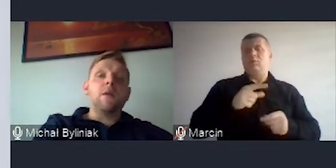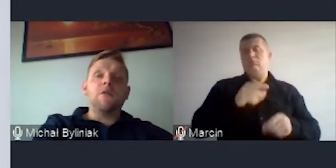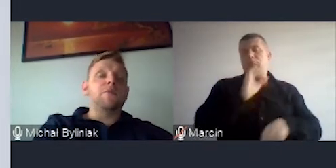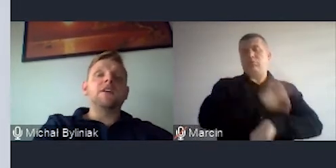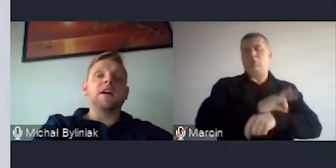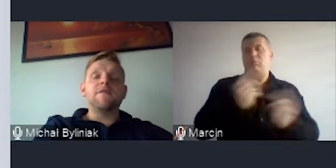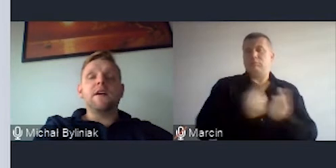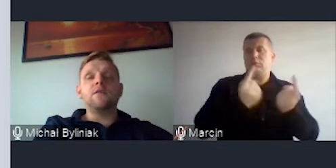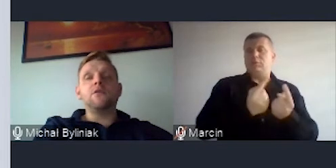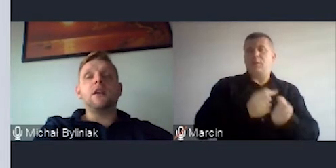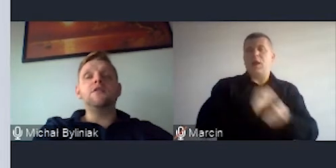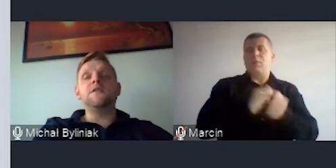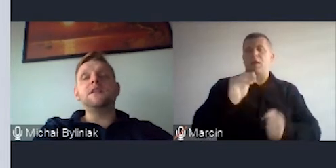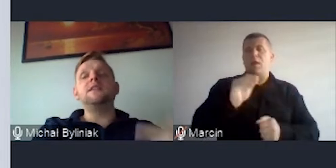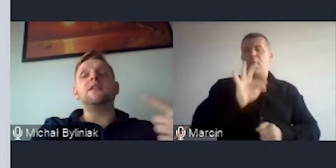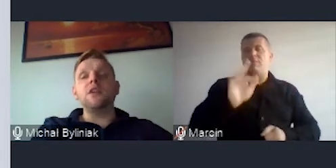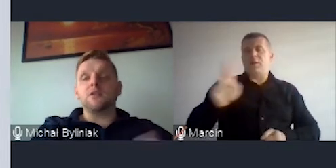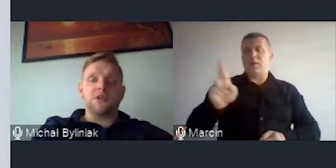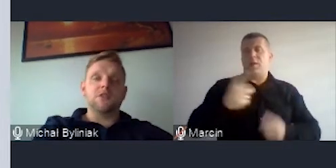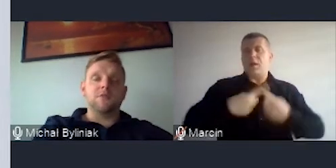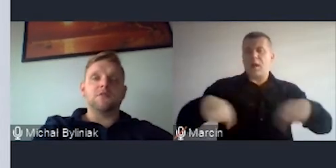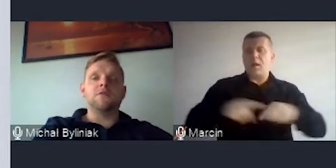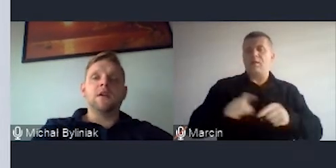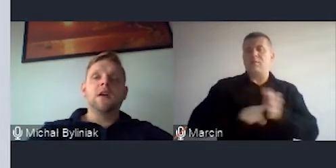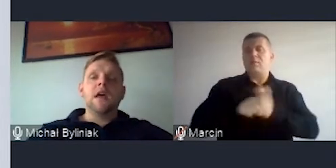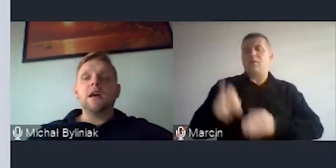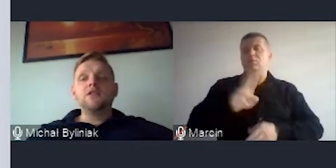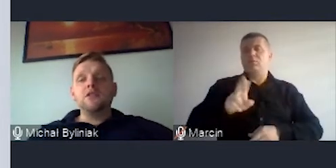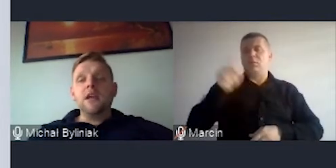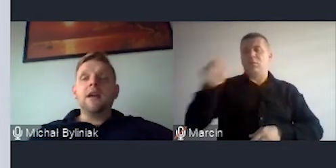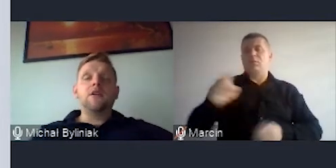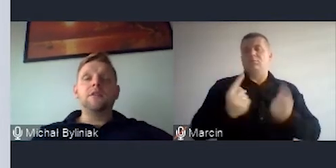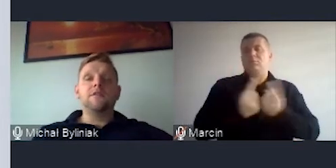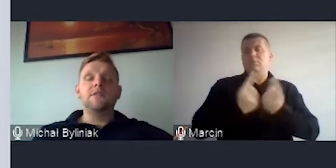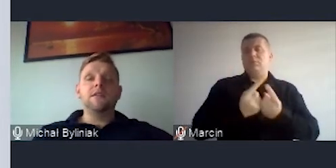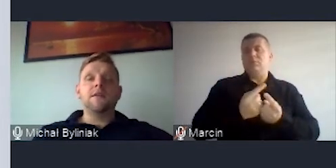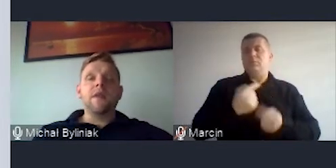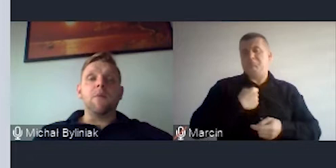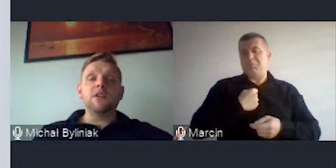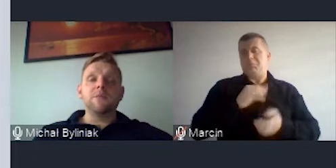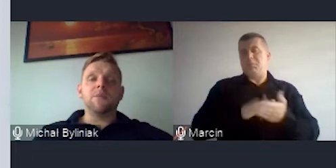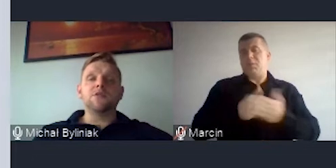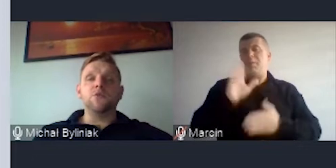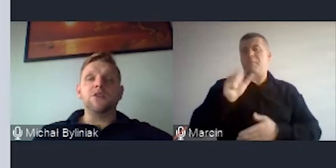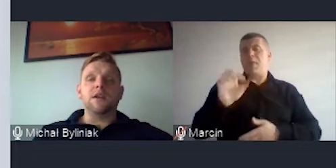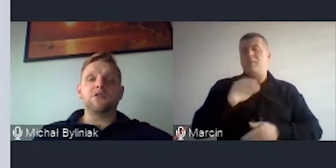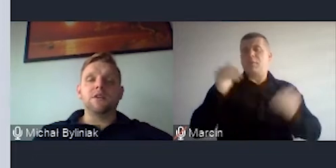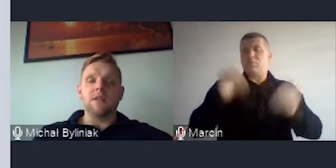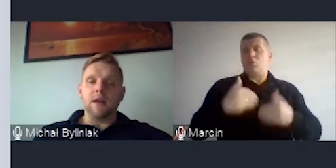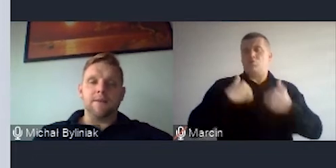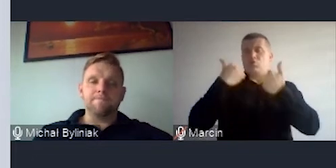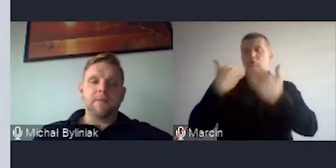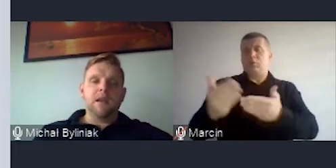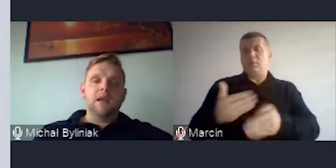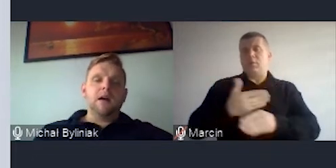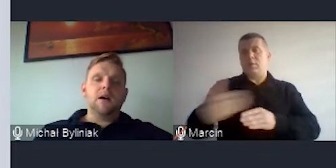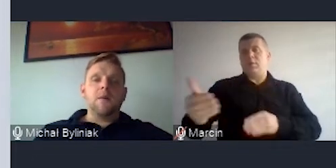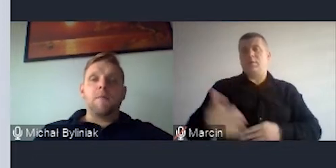albo w projektach EFRR, realizowanych na rzecz przedsiębiorców, gdzie ja jako beneficjent mogę tej pomocy udzielać dalej.